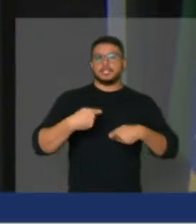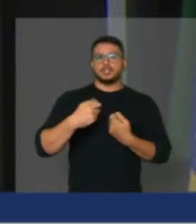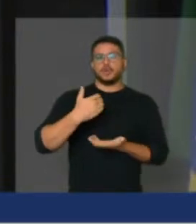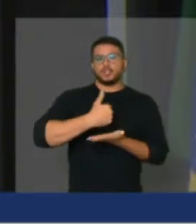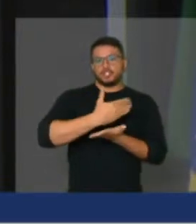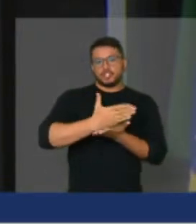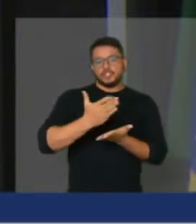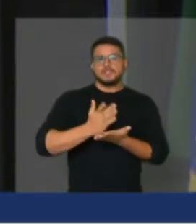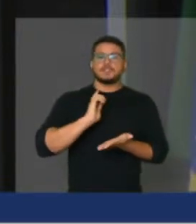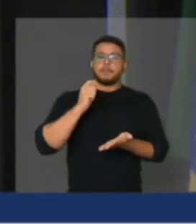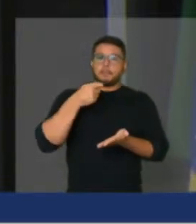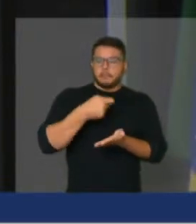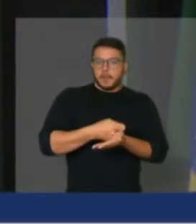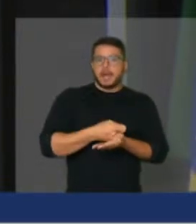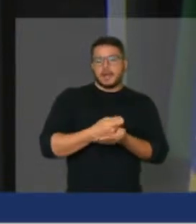DEIXO AQUI... A MINHA MANIFESTAÇÃO, DANDO OS